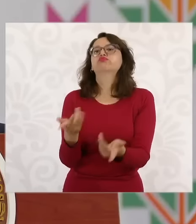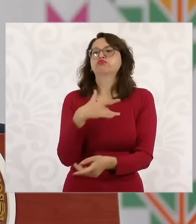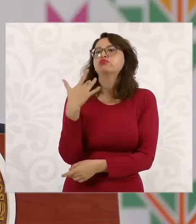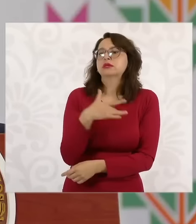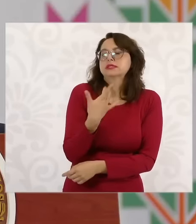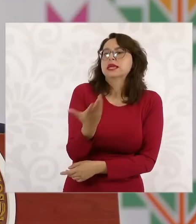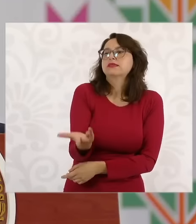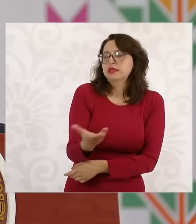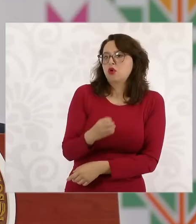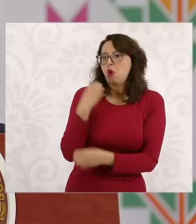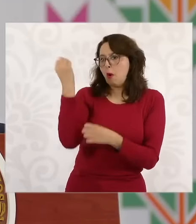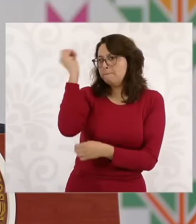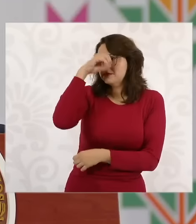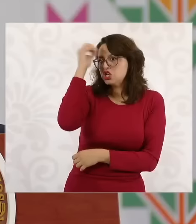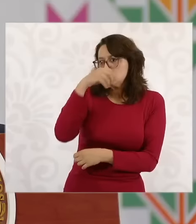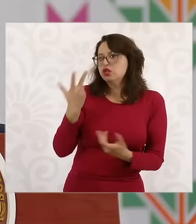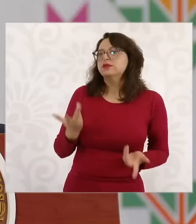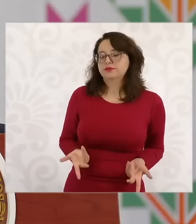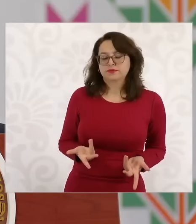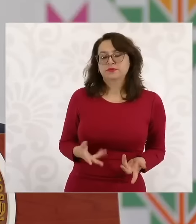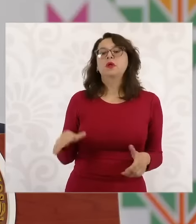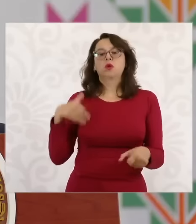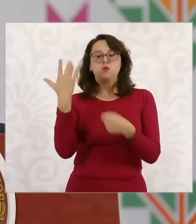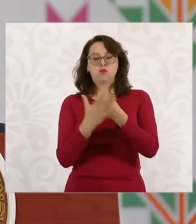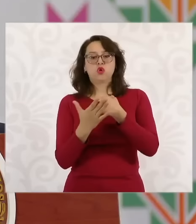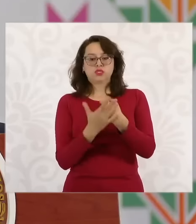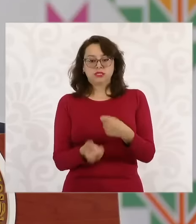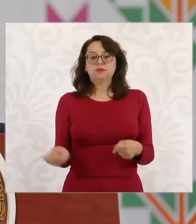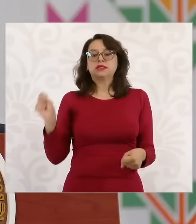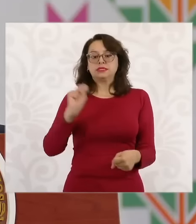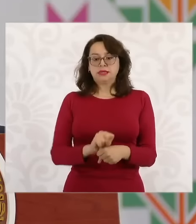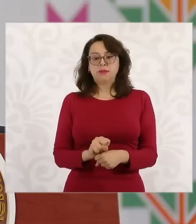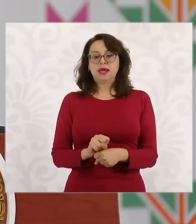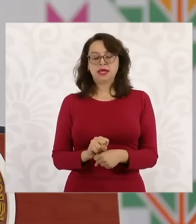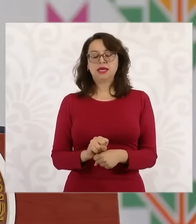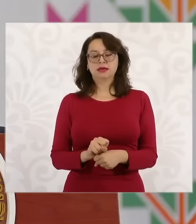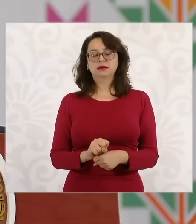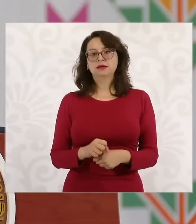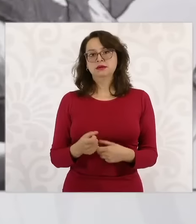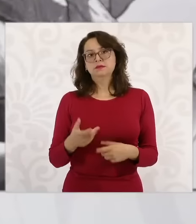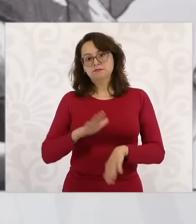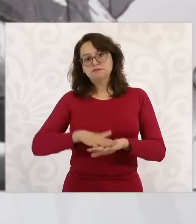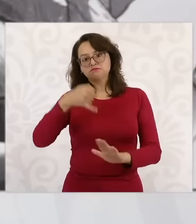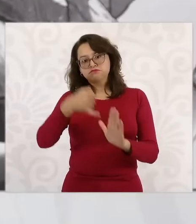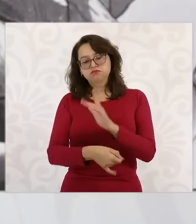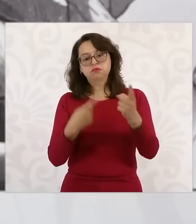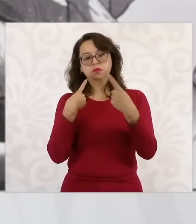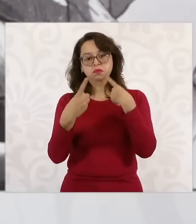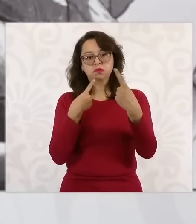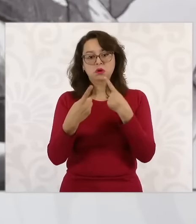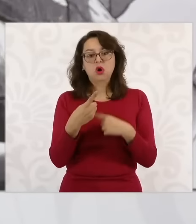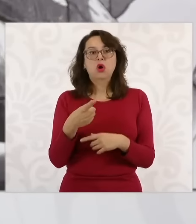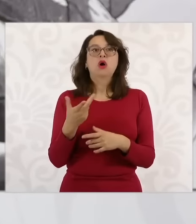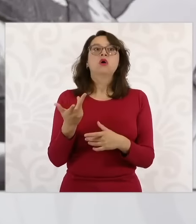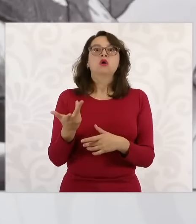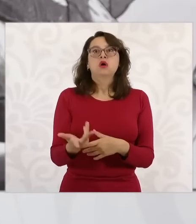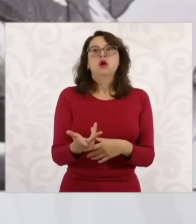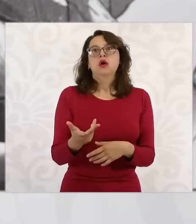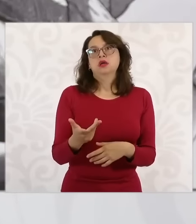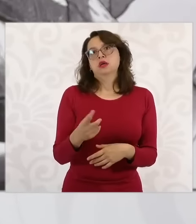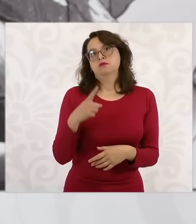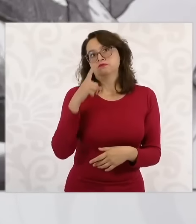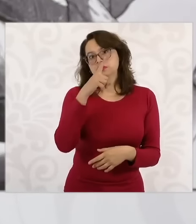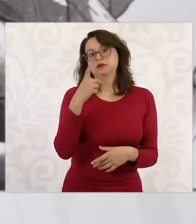vista y esperamos pues que la próxima semana, hoy la mayor parte de el secretario de Estado o del